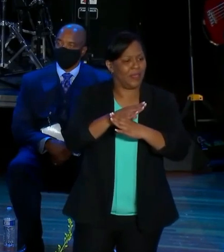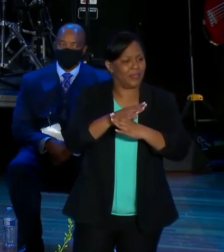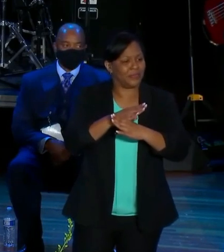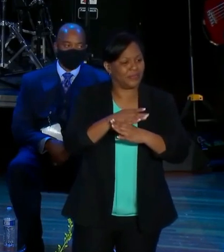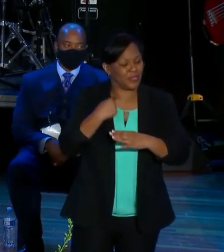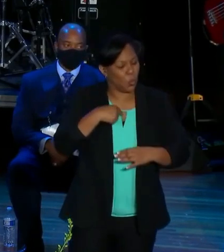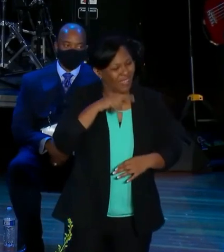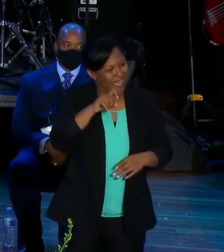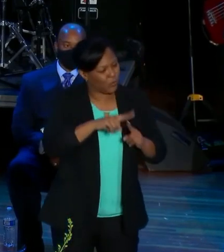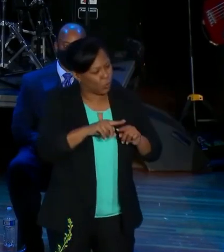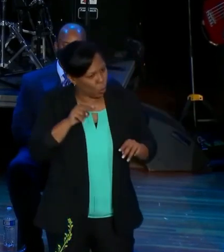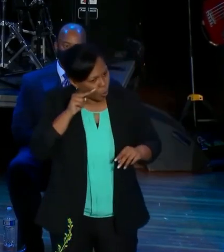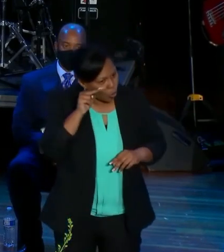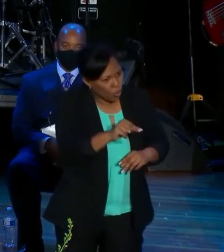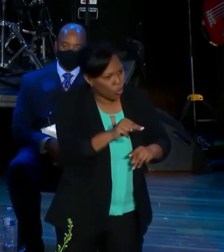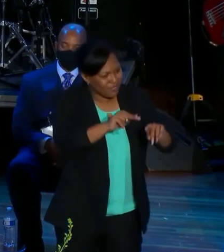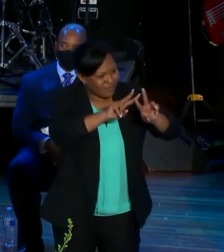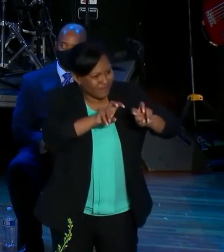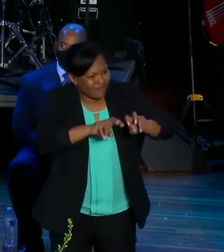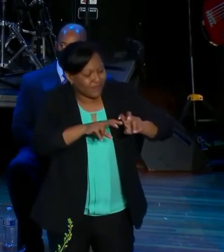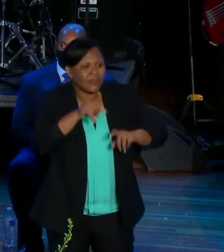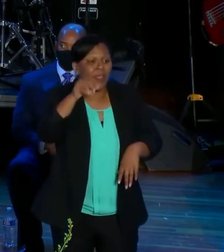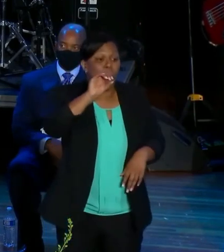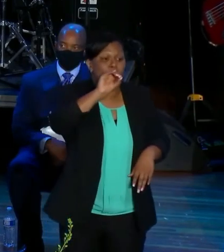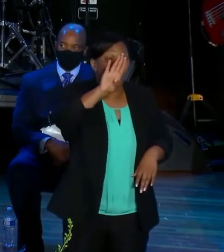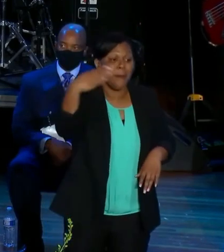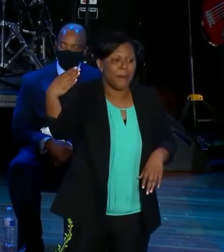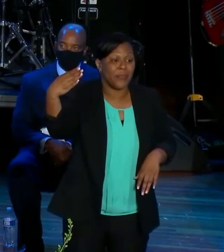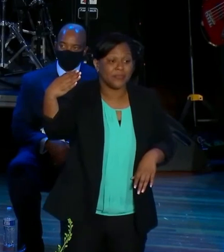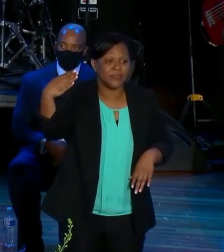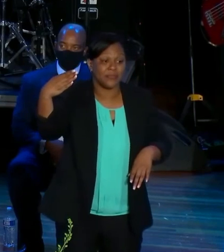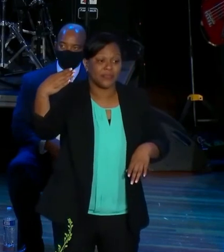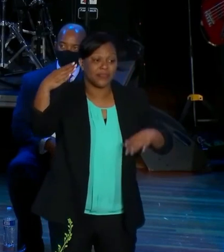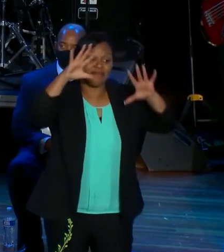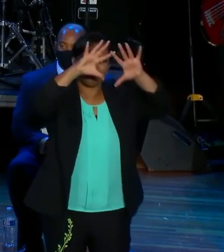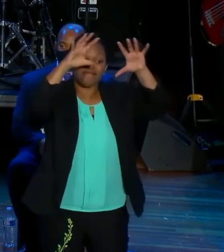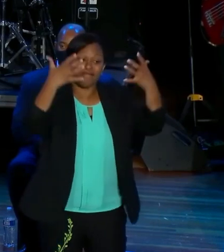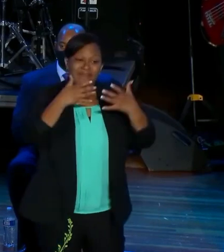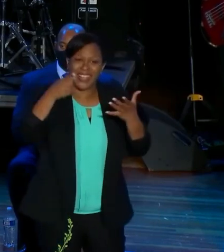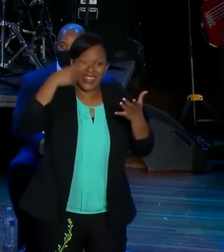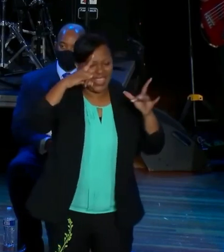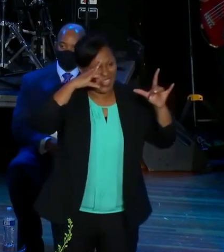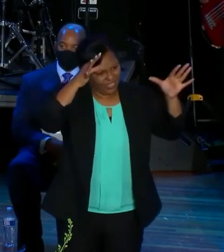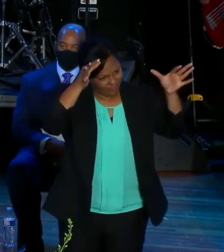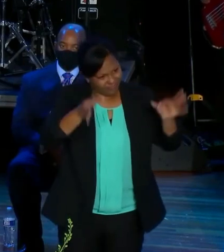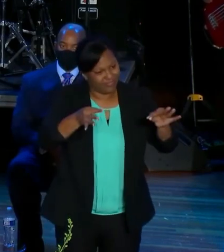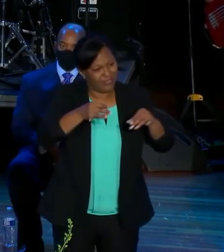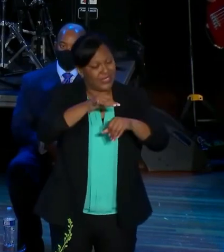Under Obama-administrationen placerades vissa städer, där mönster och praxis påträffades, under samtyckesdekret